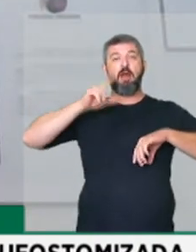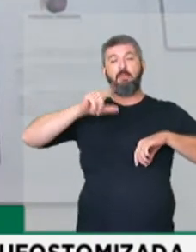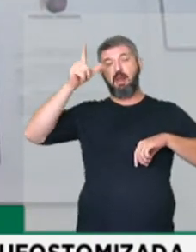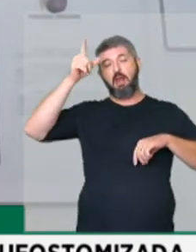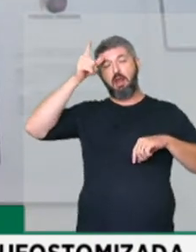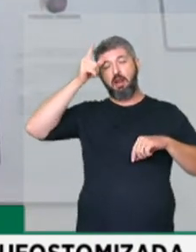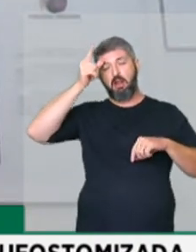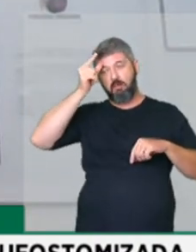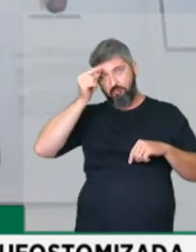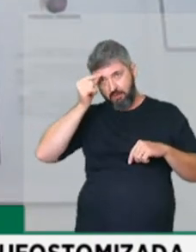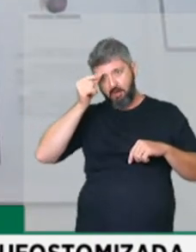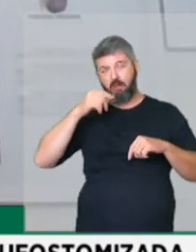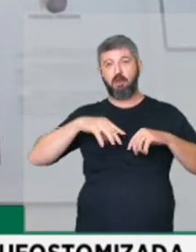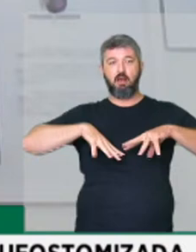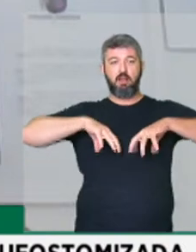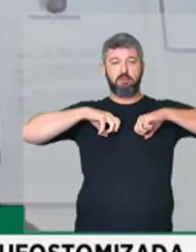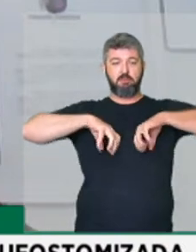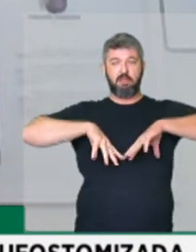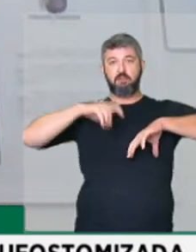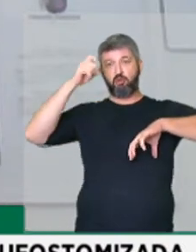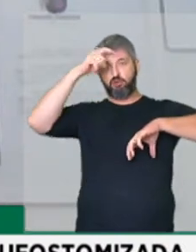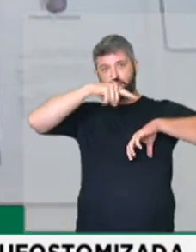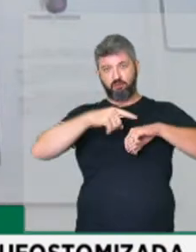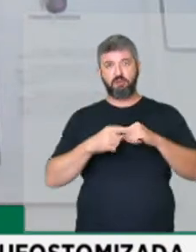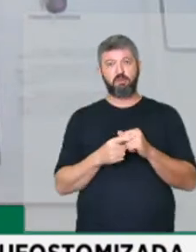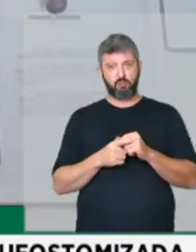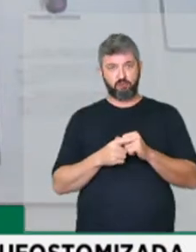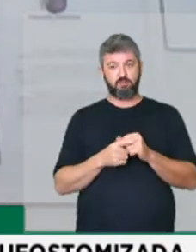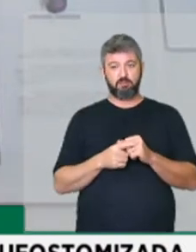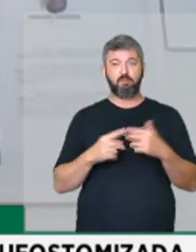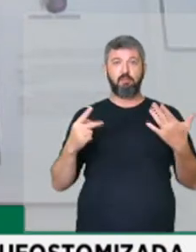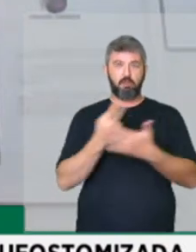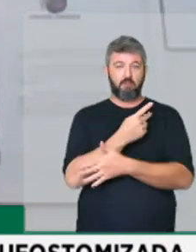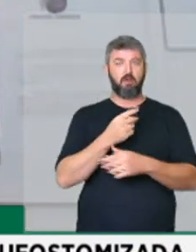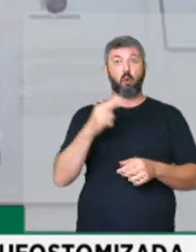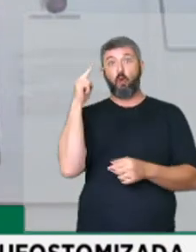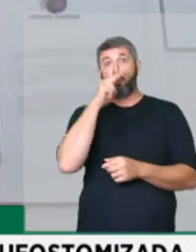TAMBÉM PACIENTES INTERNADOS DENTRO DE UMA UNIDADE DE TERAPIA INTENSIVA É ALTÍ SSIMA. QUASE TODOS PACIENTES HOJE INTERNADOS NESSAS